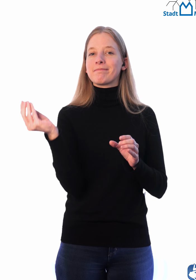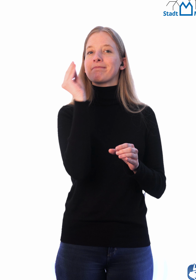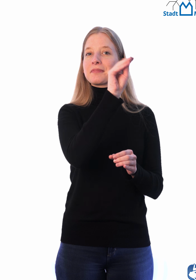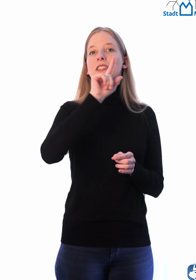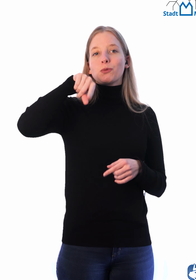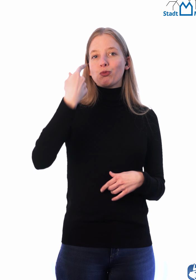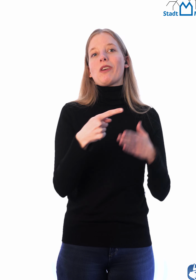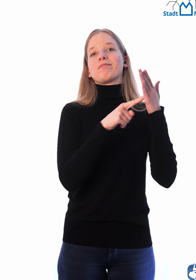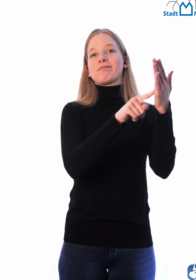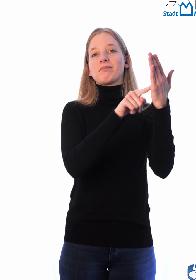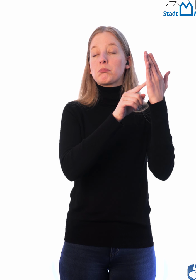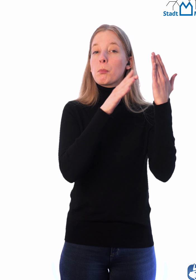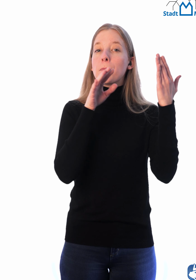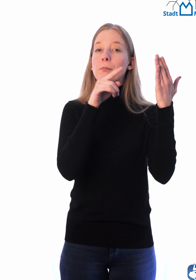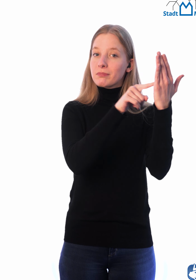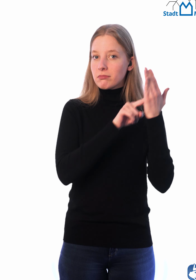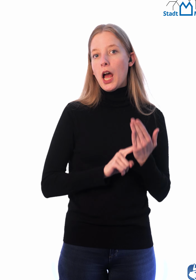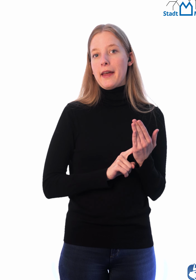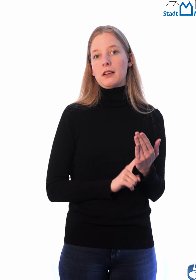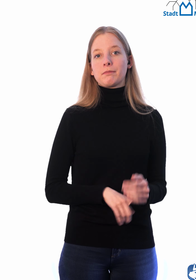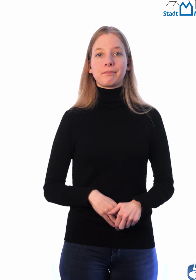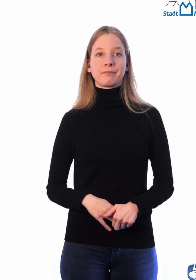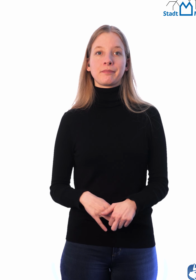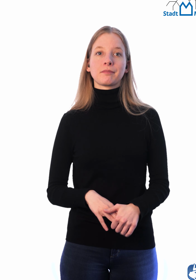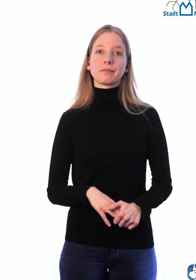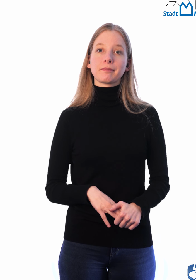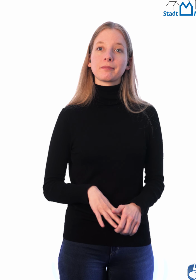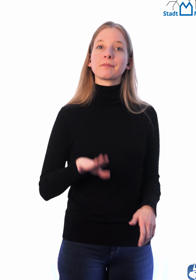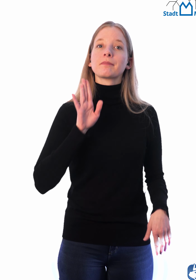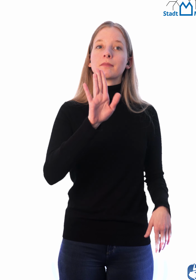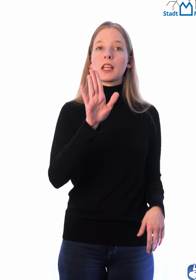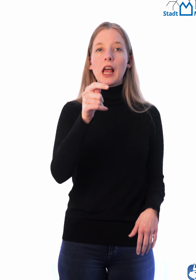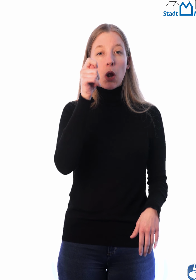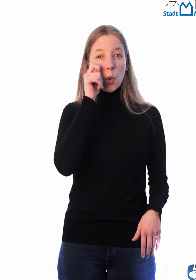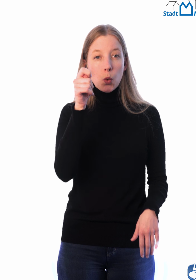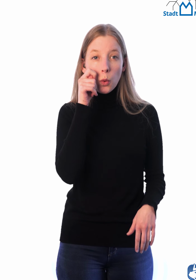Um die Suche zu starten, klicken Sie auf den Pfeil rechts. Rechts neben der kleinen Lupe